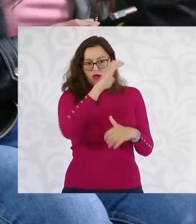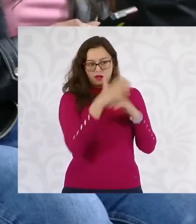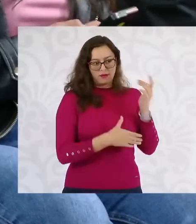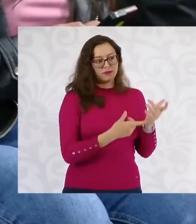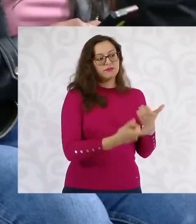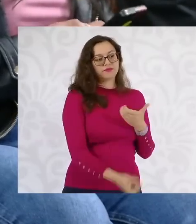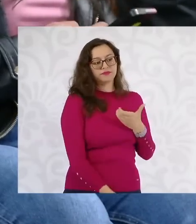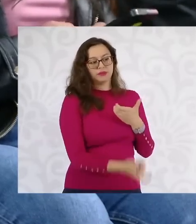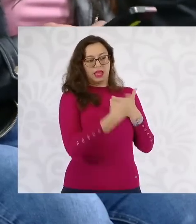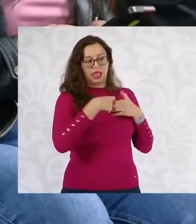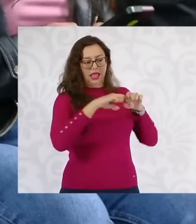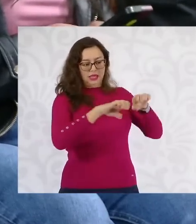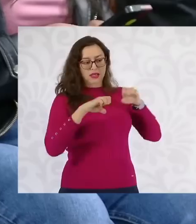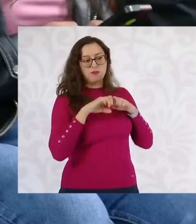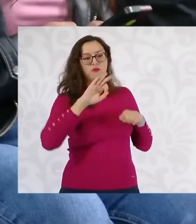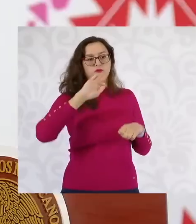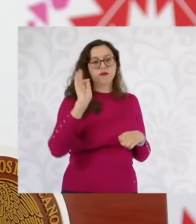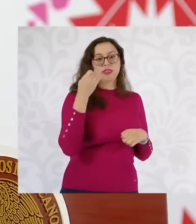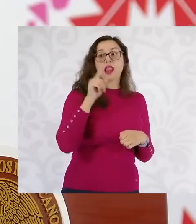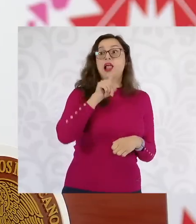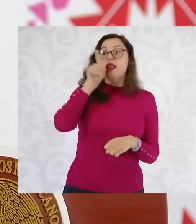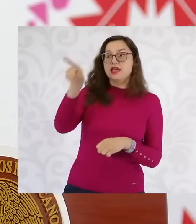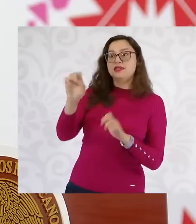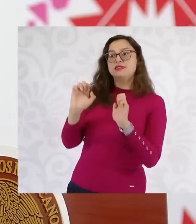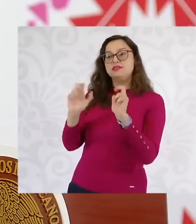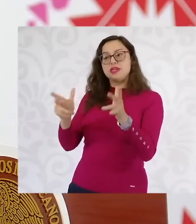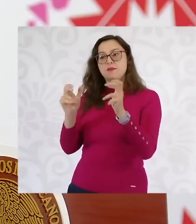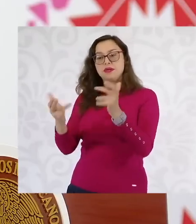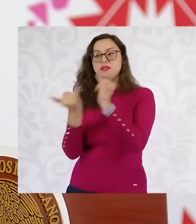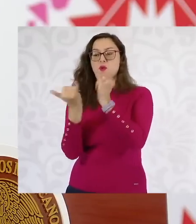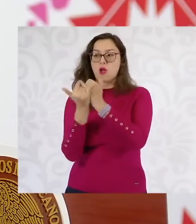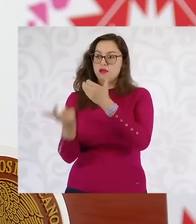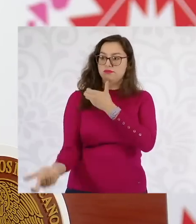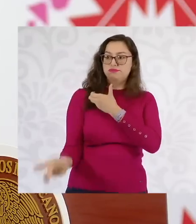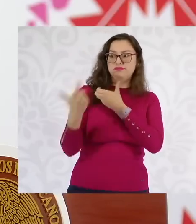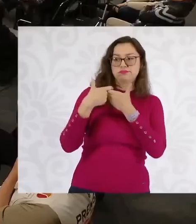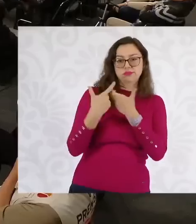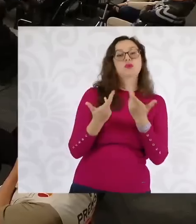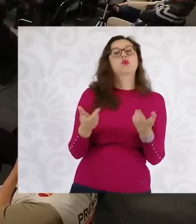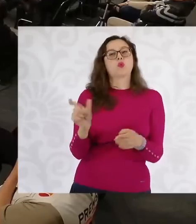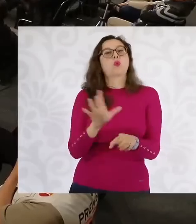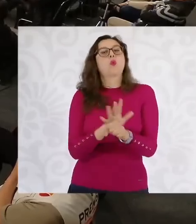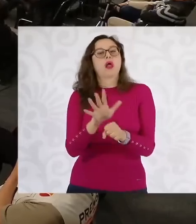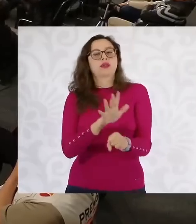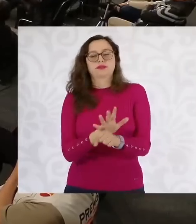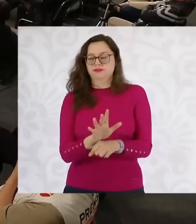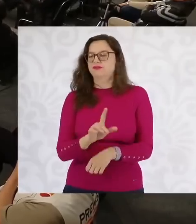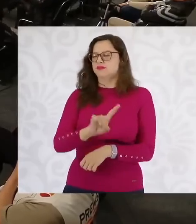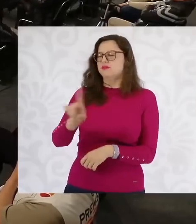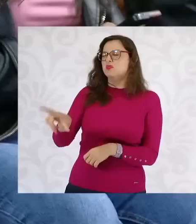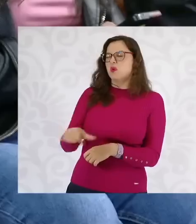puede adelantar algo de os anunciar pronto okay Y en el caso de Eduardo el nuevo gobernador de